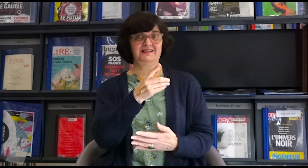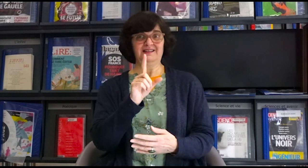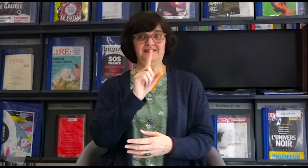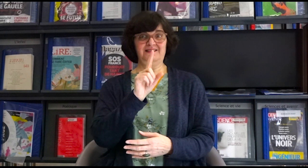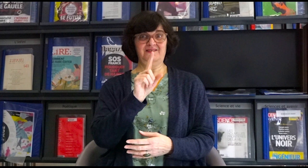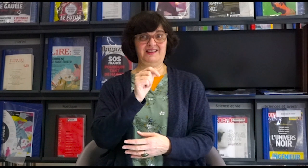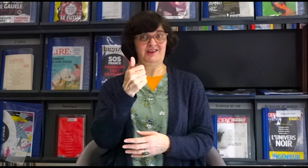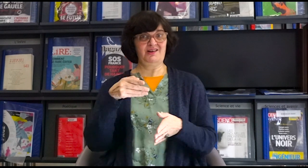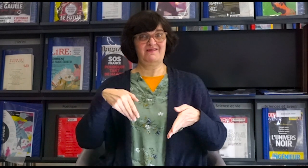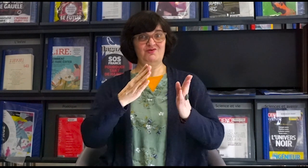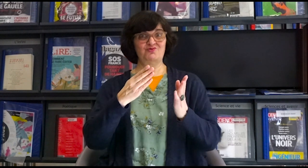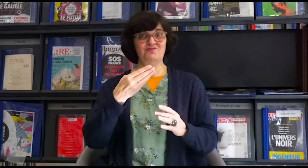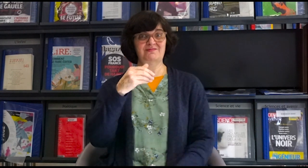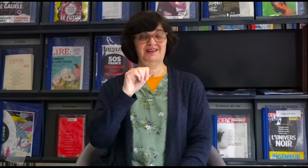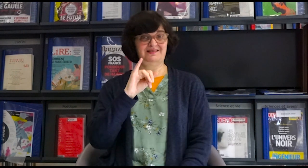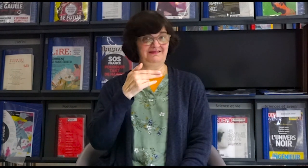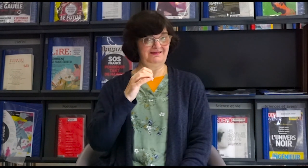21 Avenue du Maine, Paris 15e.